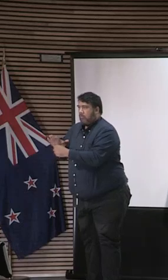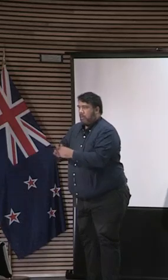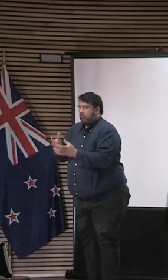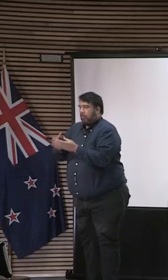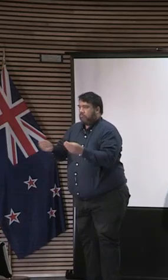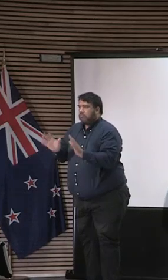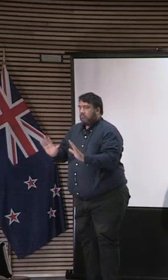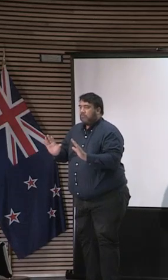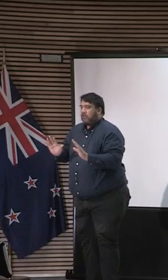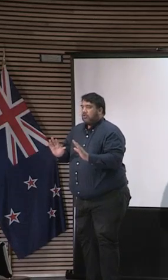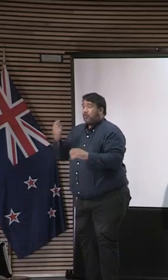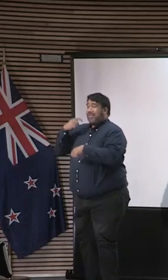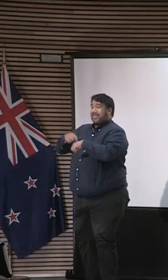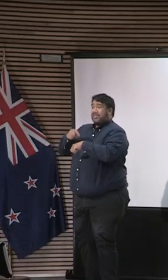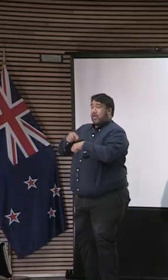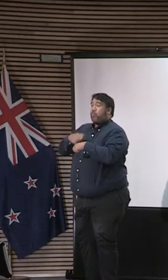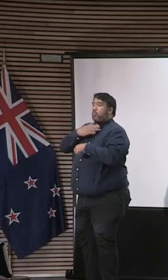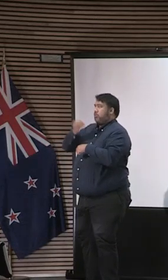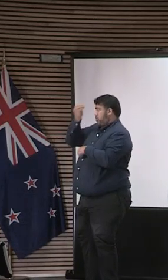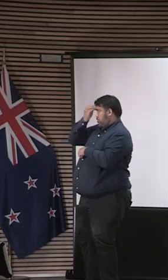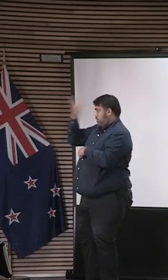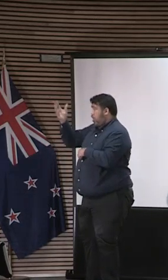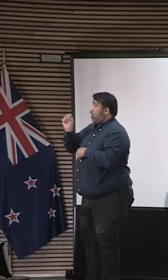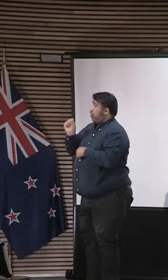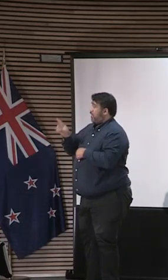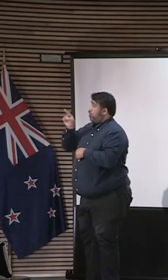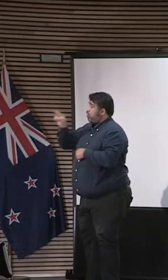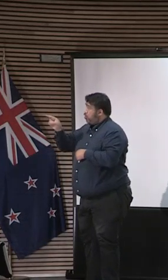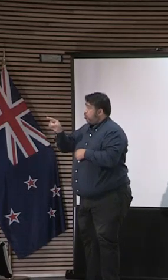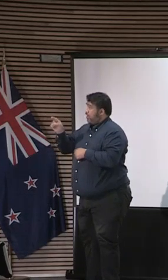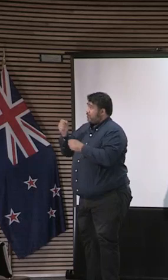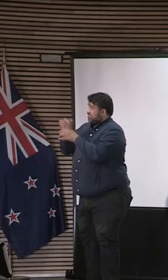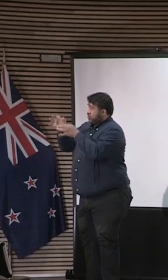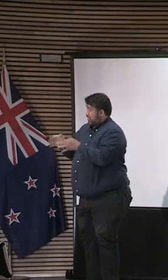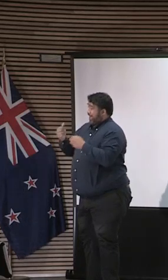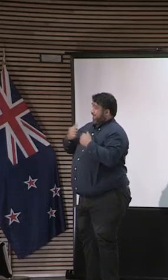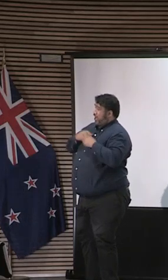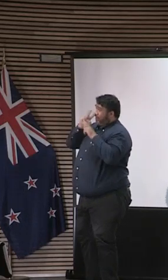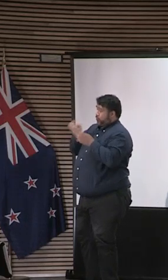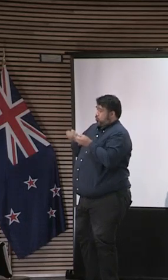korero ana, he maama te huarahi tiakina kia tu ki waho. I puta